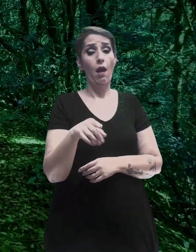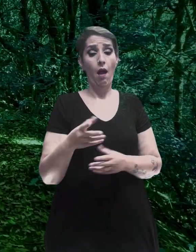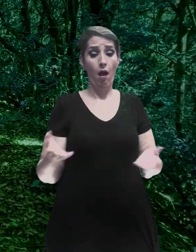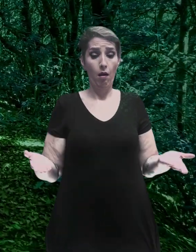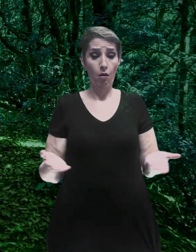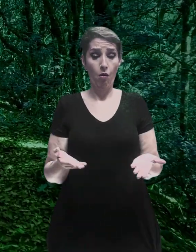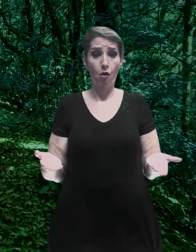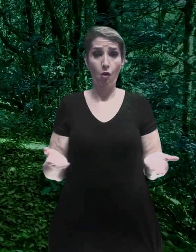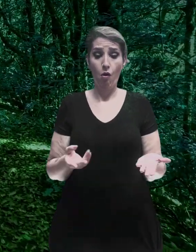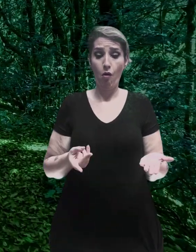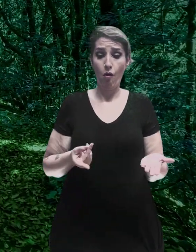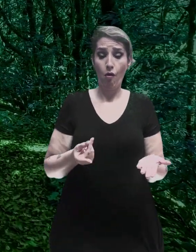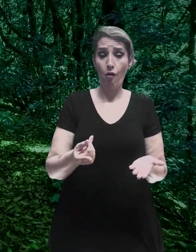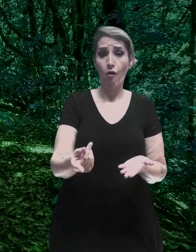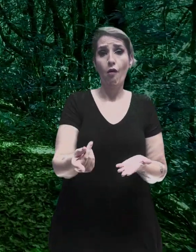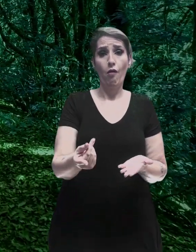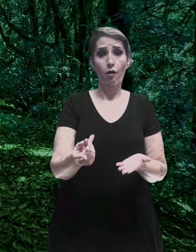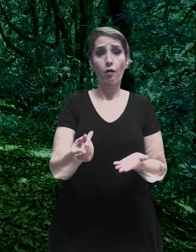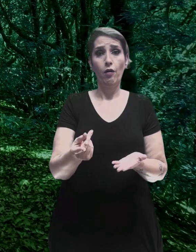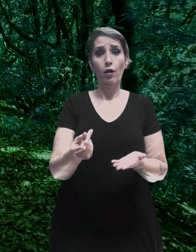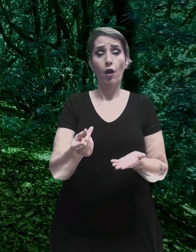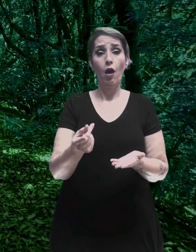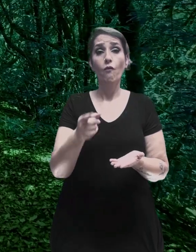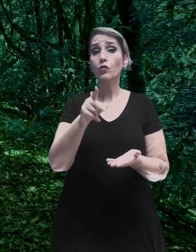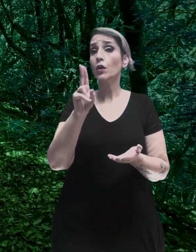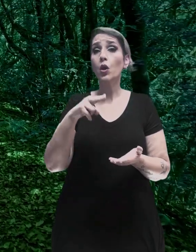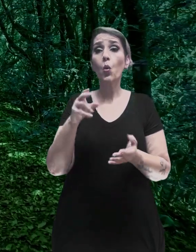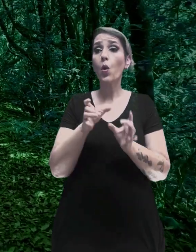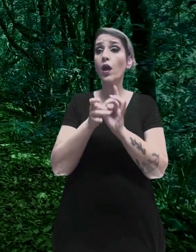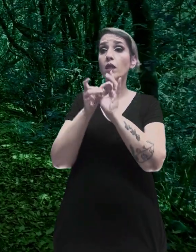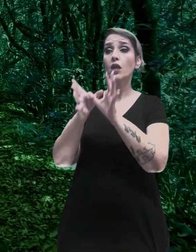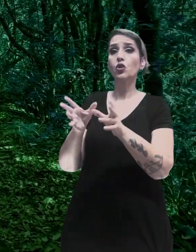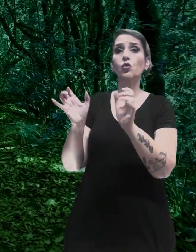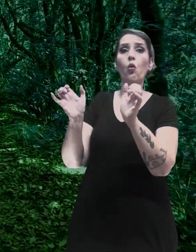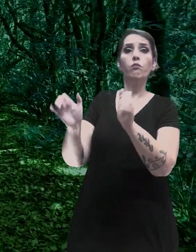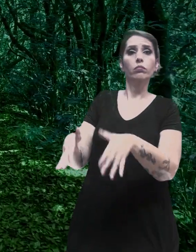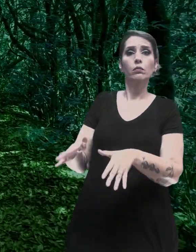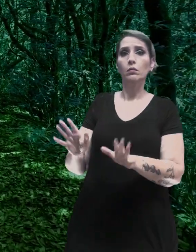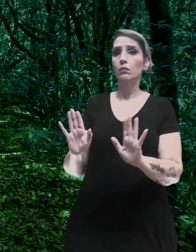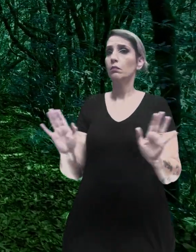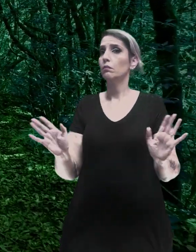Ela é o eterno agora... o lar... que você nunca deixou.